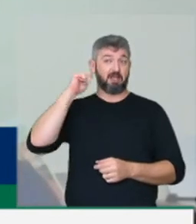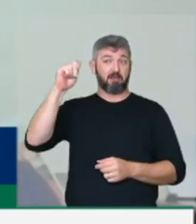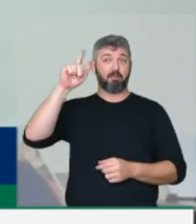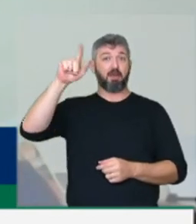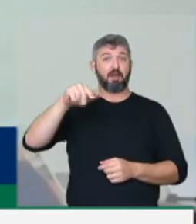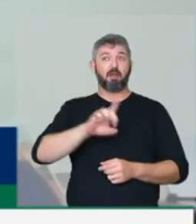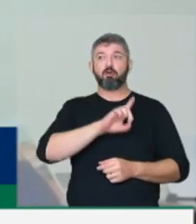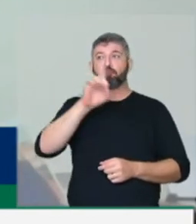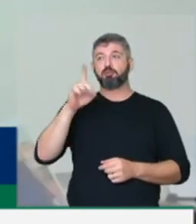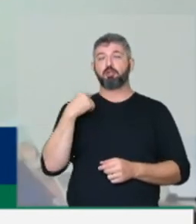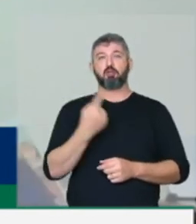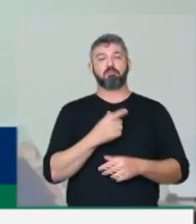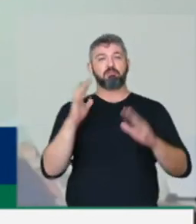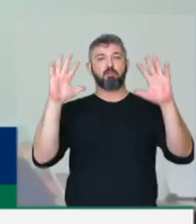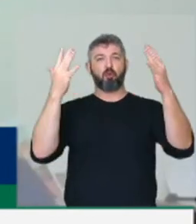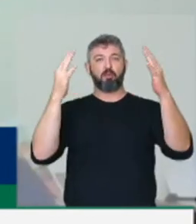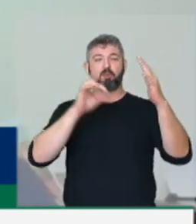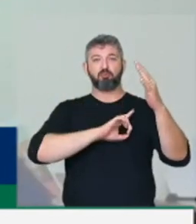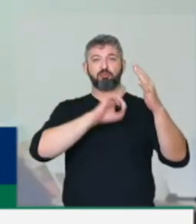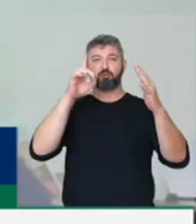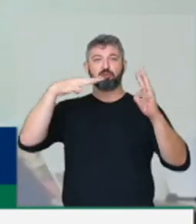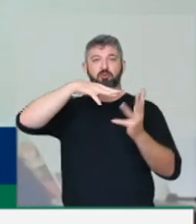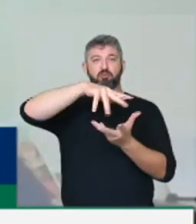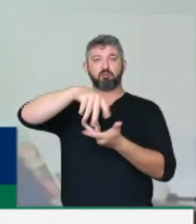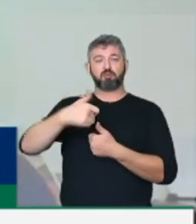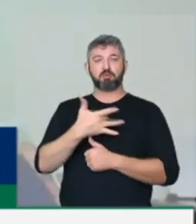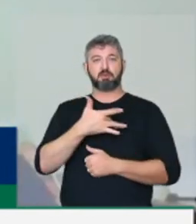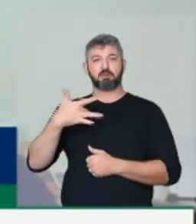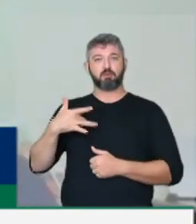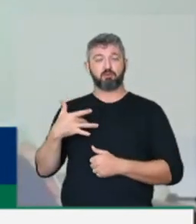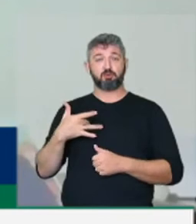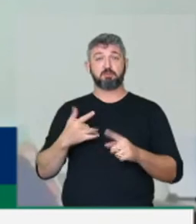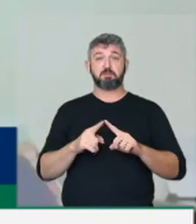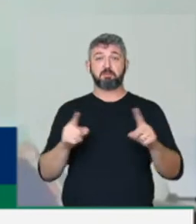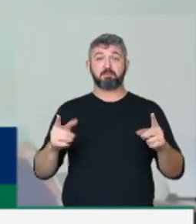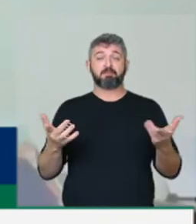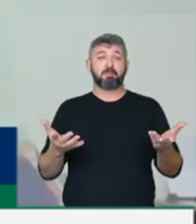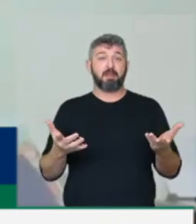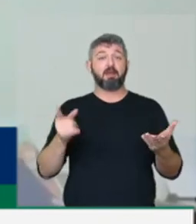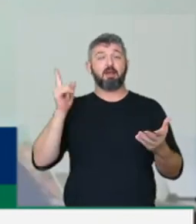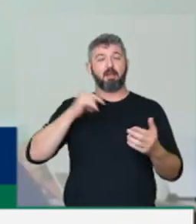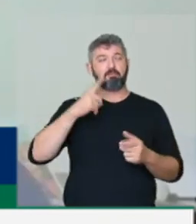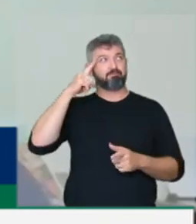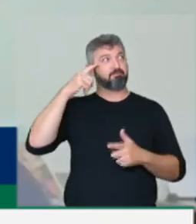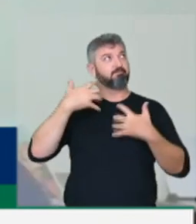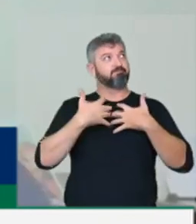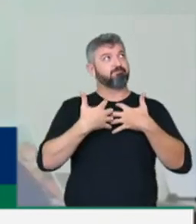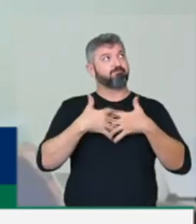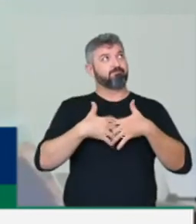DIA MUNDIAL DA SAÚDE. MAS É UM DIA DE REFLEXÃO. E TAMBÉM DE AGRADECIMENTO. RECONHECER... TODOS OS